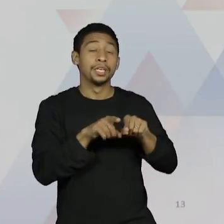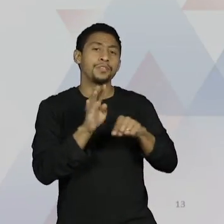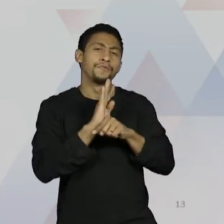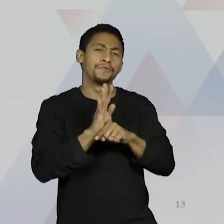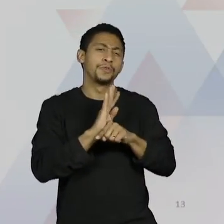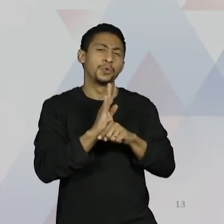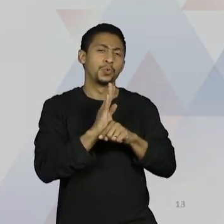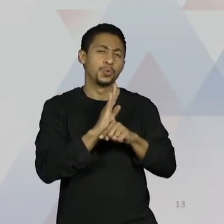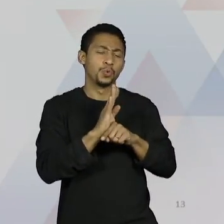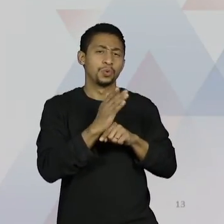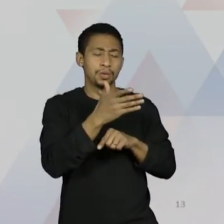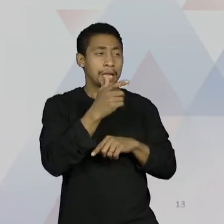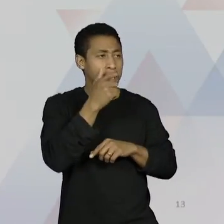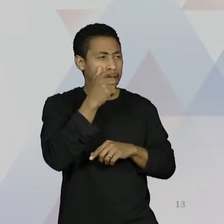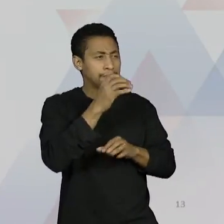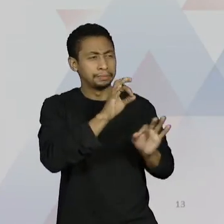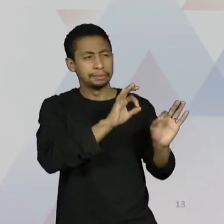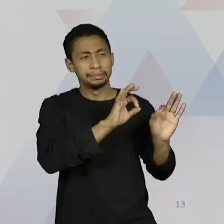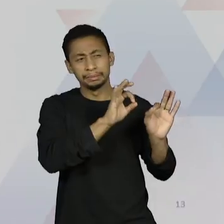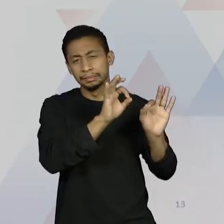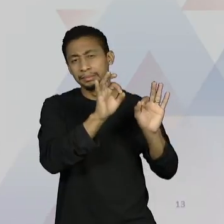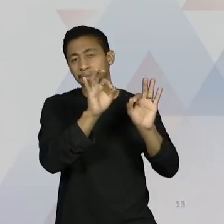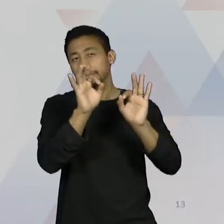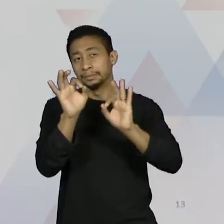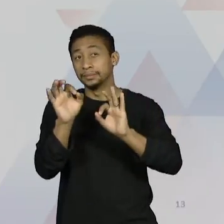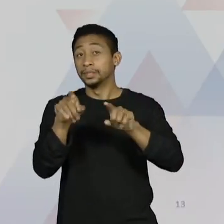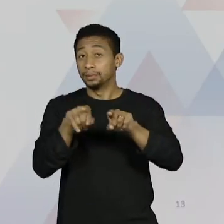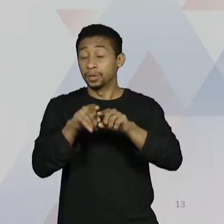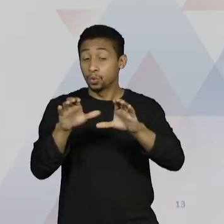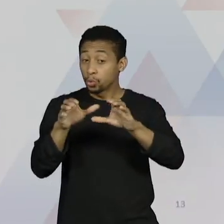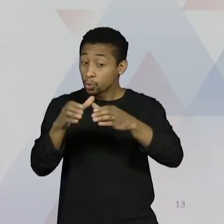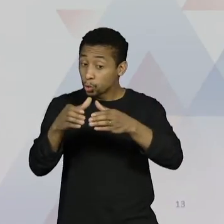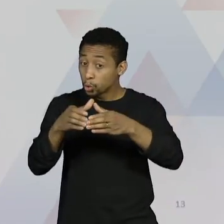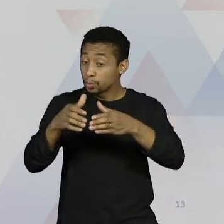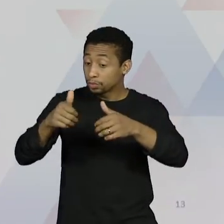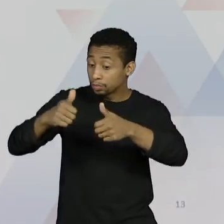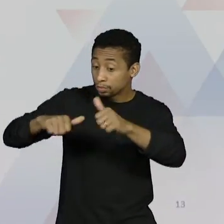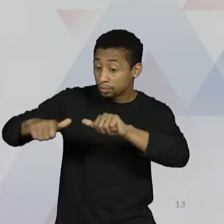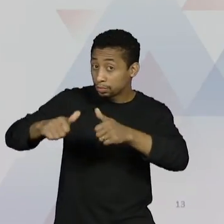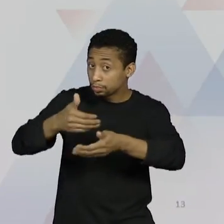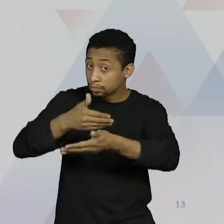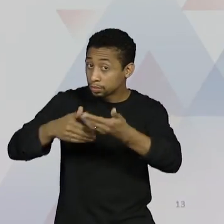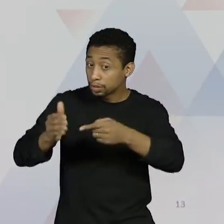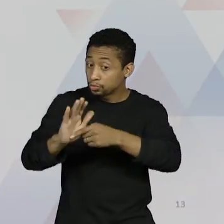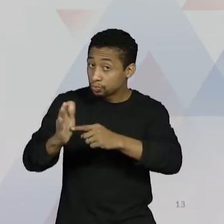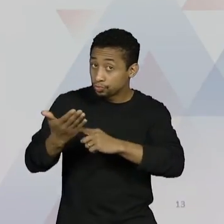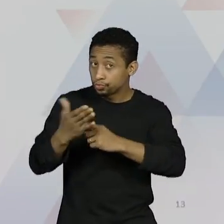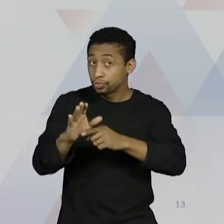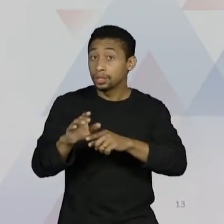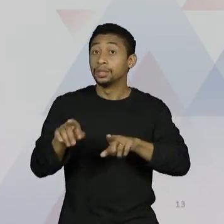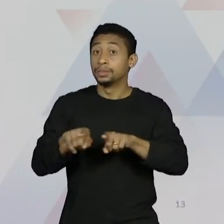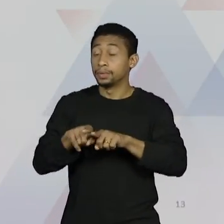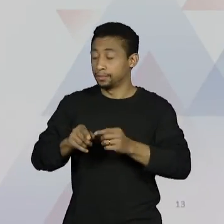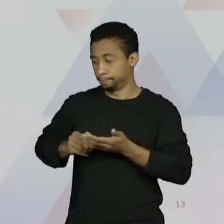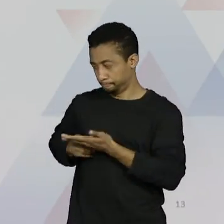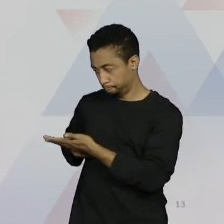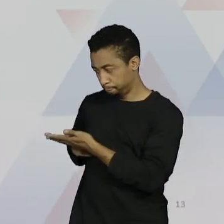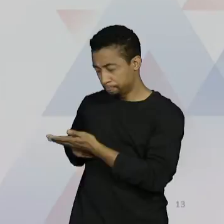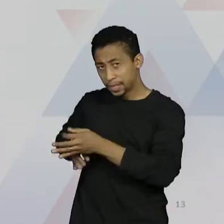AUTOAVALIAÇÃO DO GRUPO", ISSO É IMPORTANTE; "PREPARE APRESENTAÇÃO DOS RESULTADOS", CHEGOU AGORA NA HORA DE APRESENTAR OS SEUS RESULTADOS,